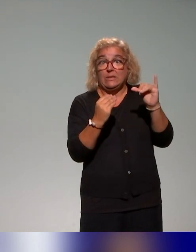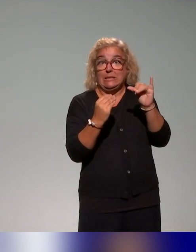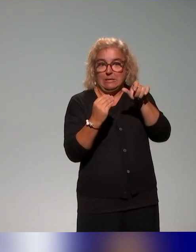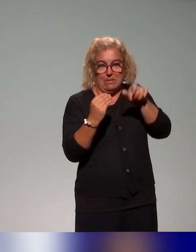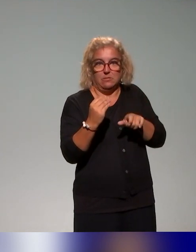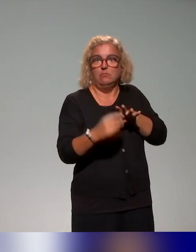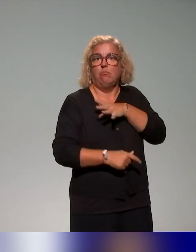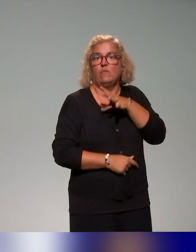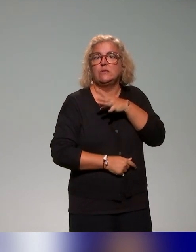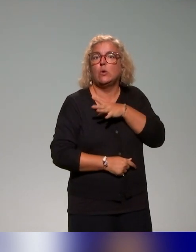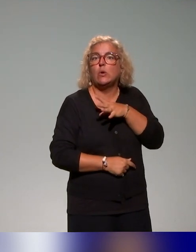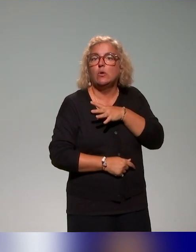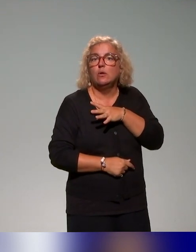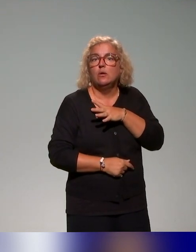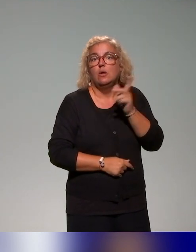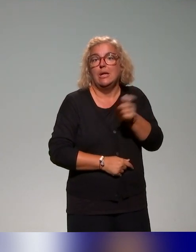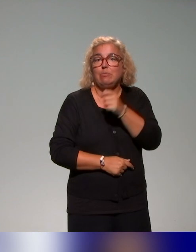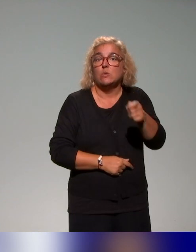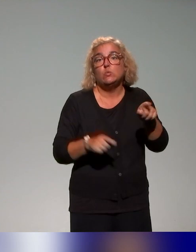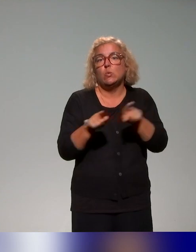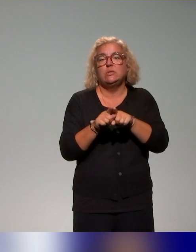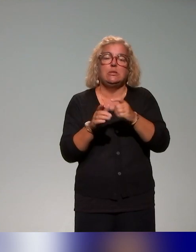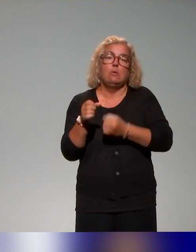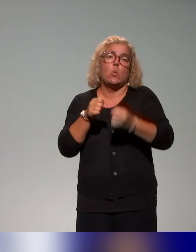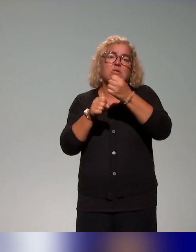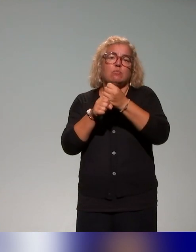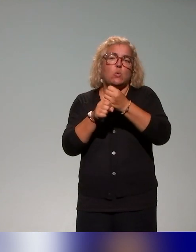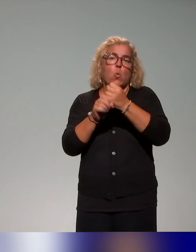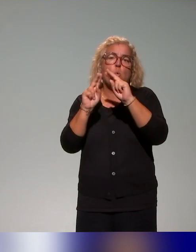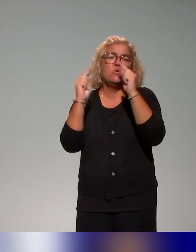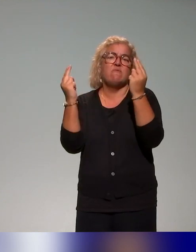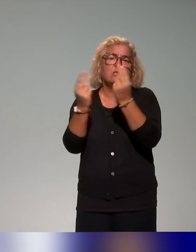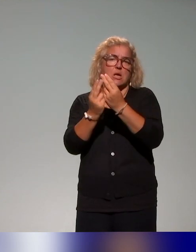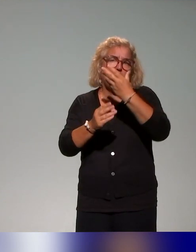la conception universelle des apprentissages sur laquelle on se base aussi dans nos formations.